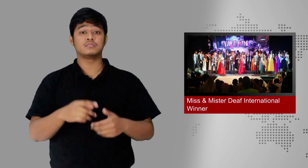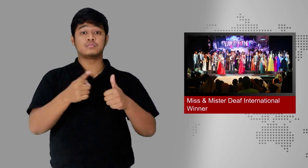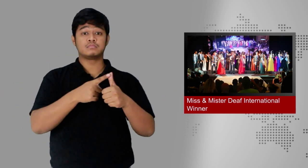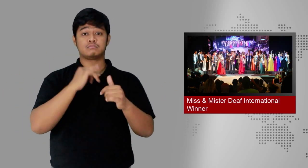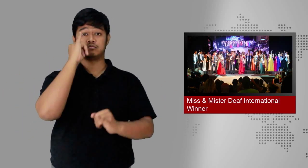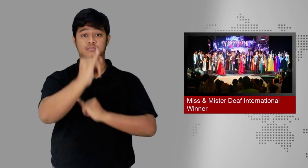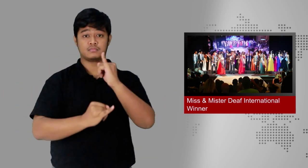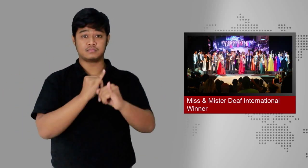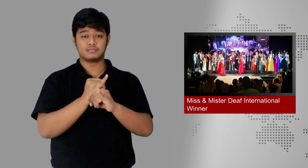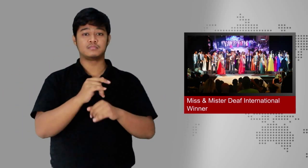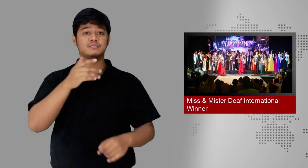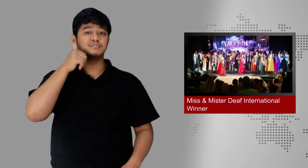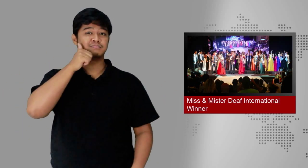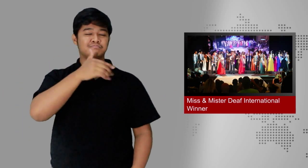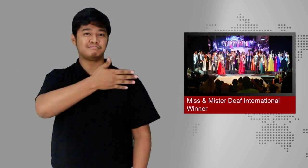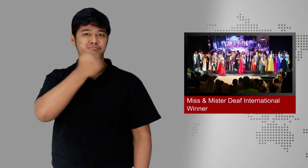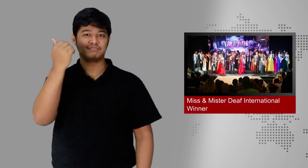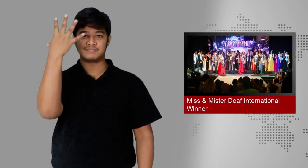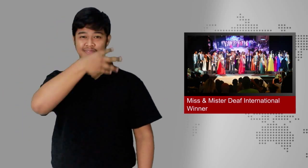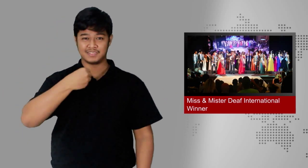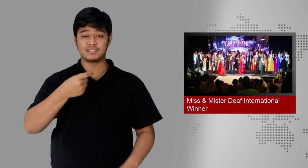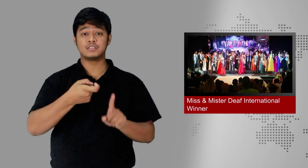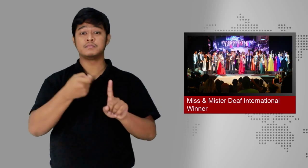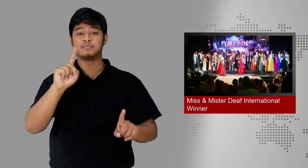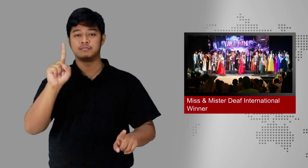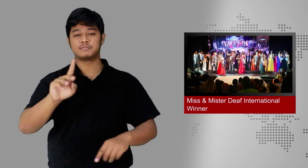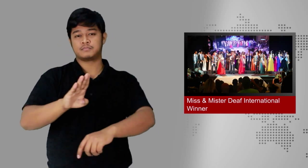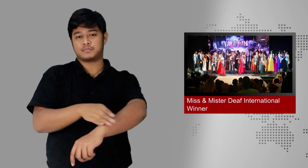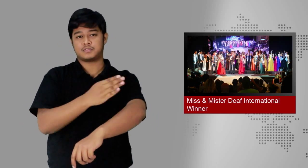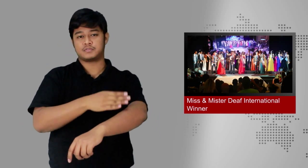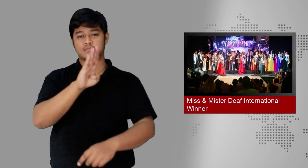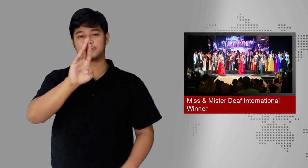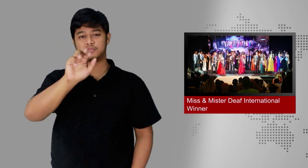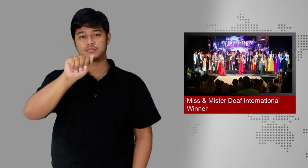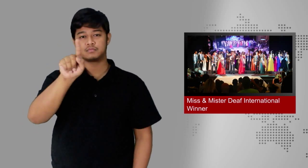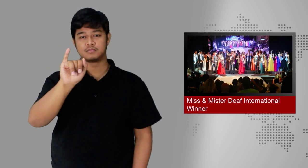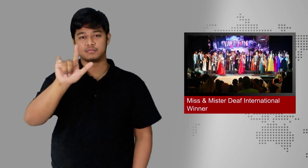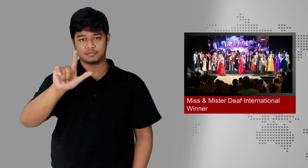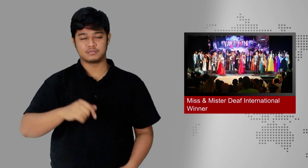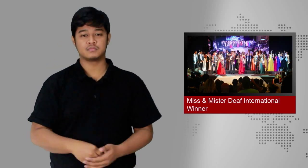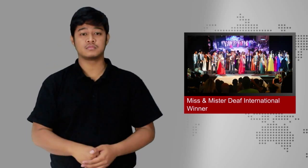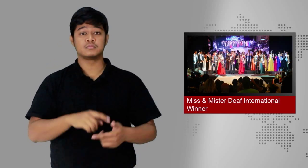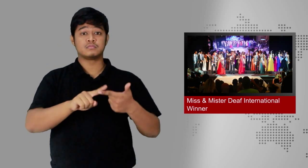Pemenang bagi kategori antarabangsa perempuan dari Brazil.